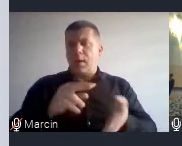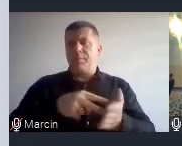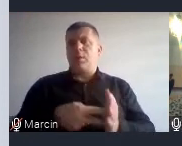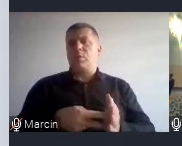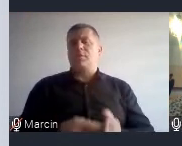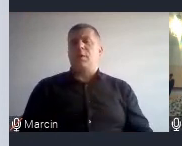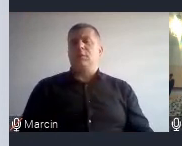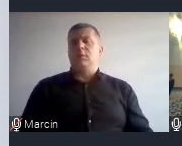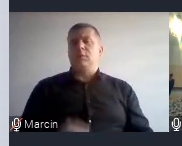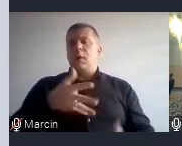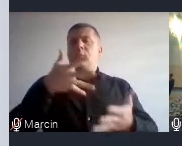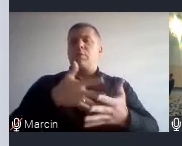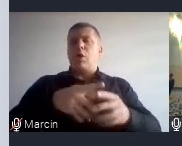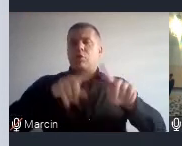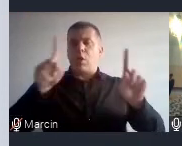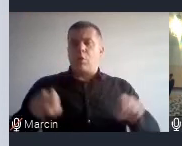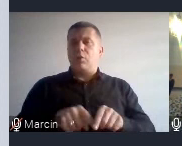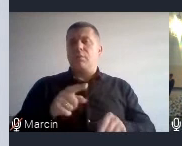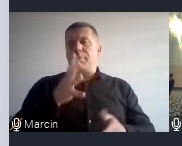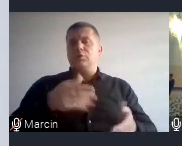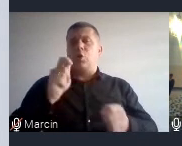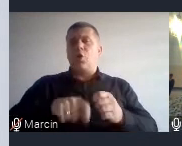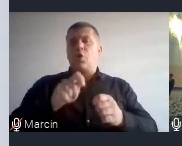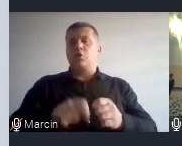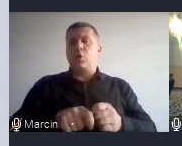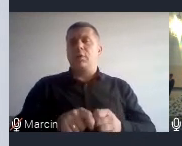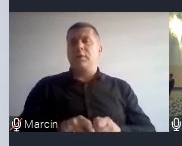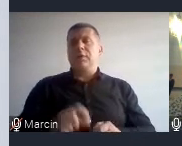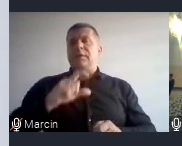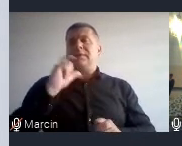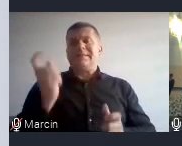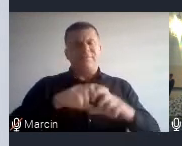Taki protokół, który będzie podlegał kontroli, podlegać kontroli będzie cała dokumentacja,